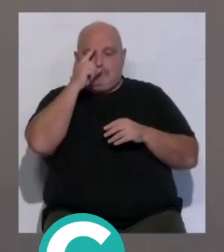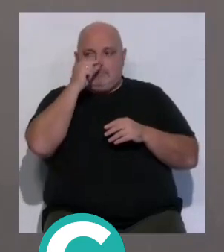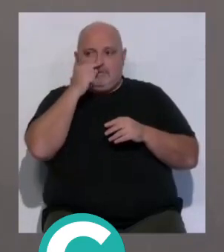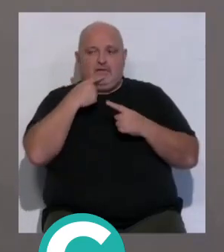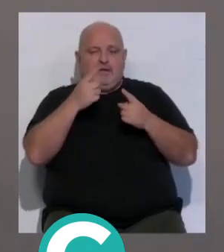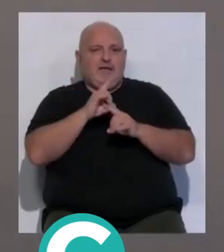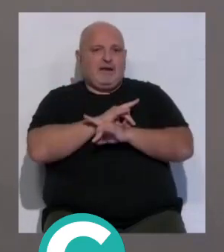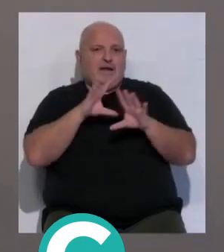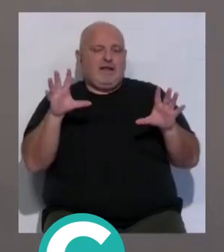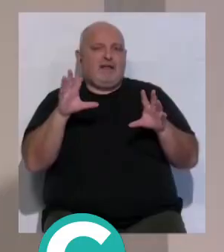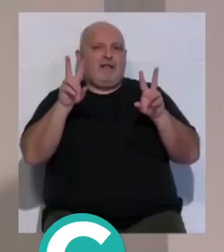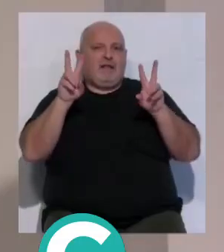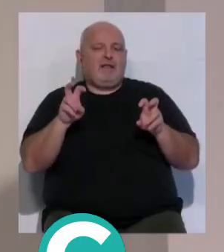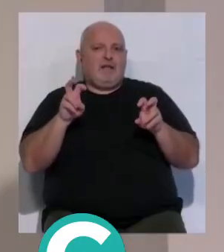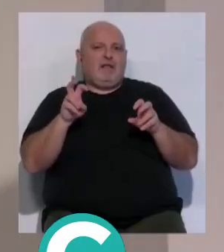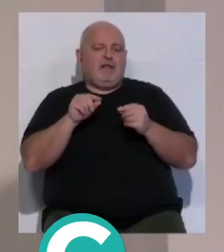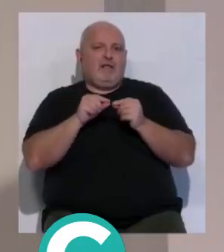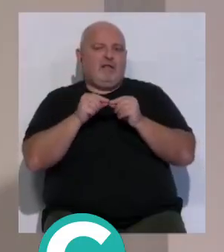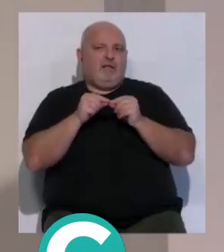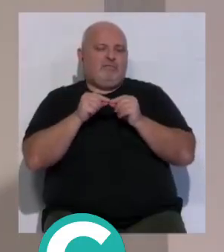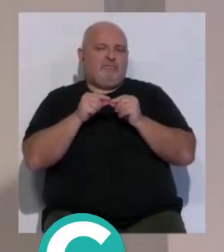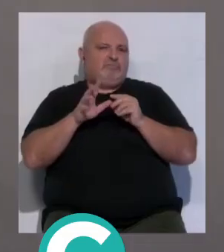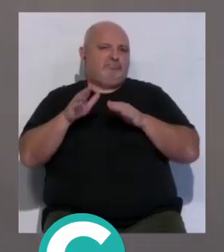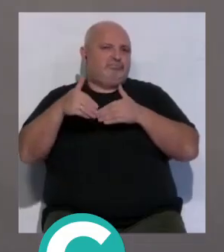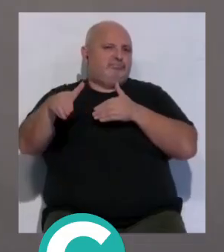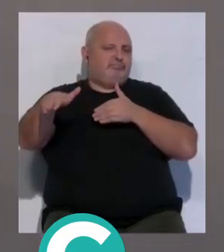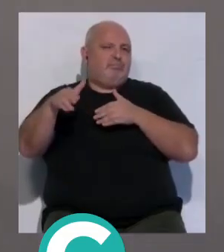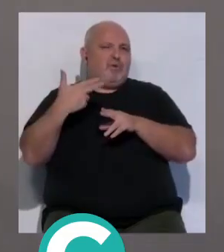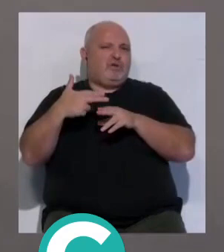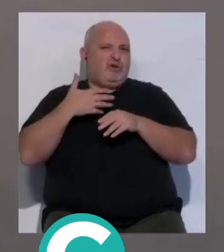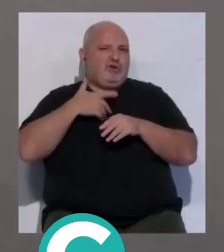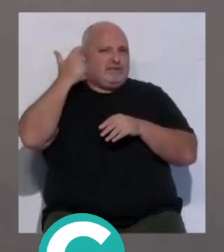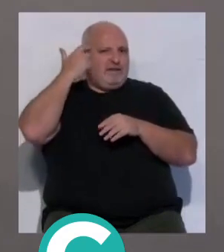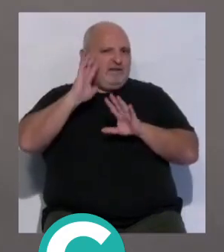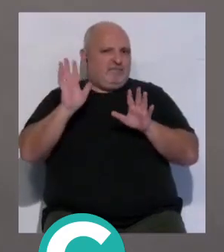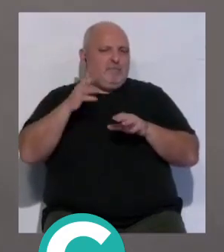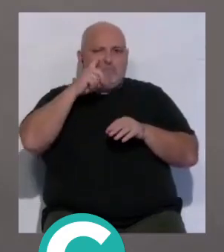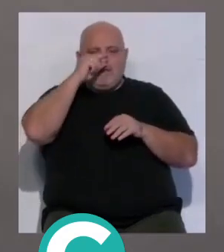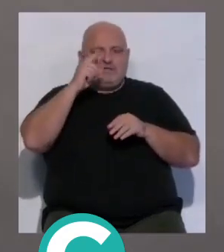clarito que está muy muy distanciado de la política él tiene una sola política que es